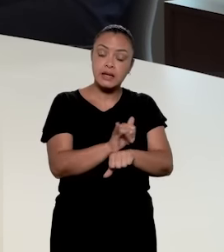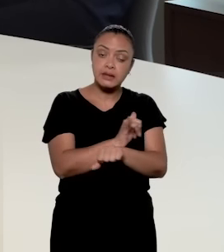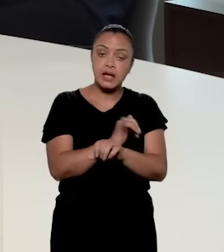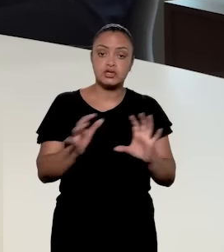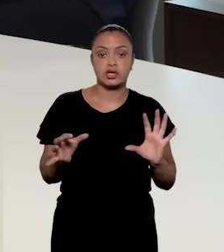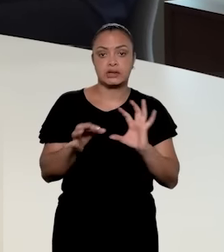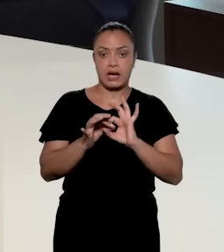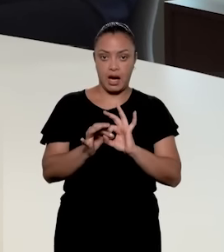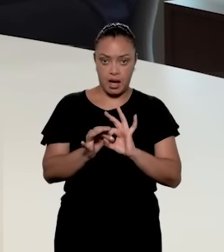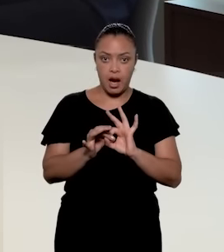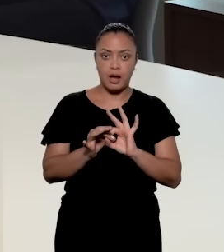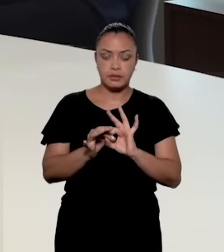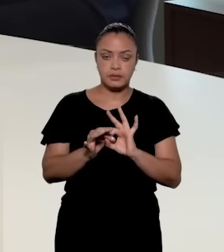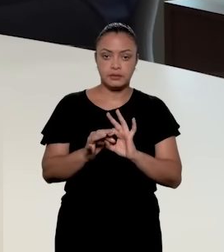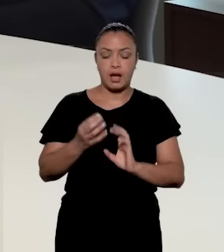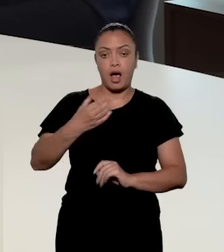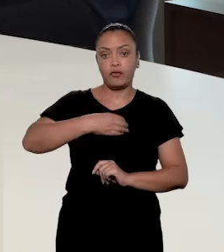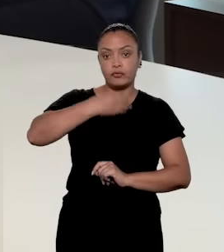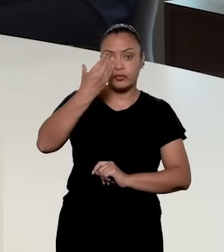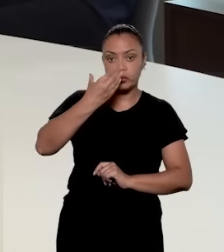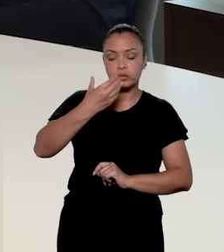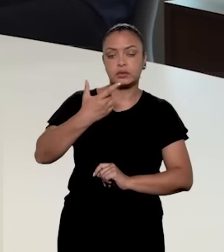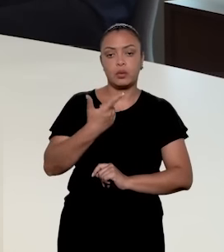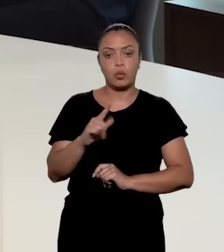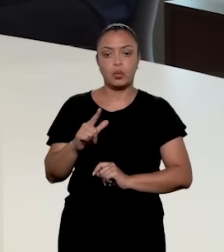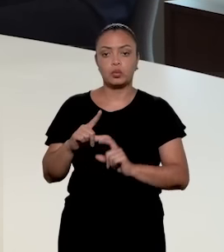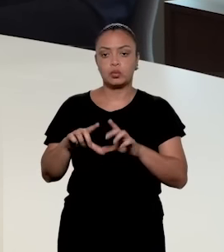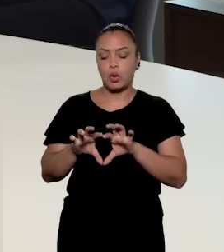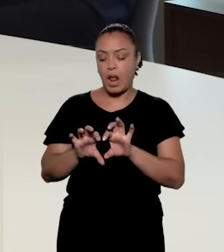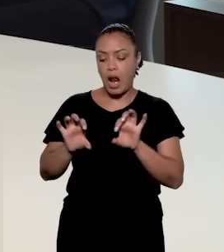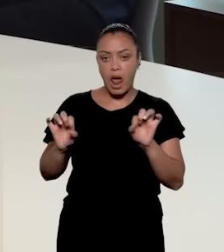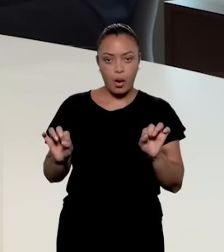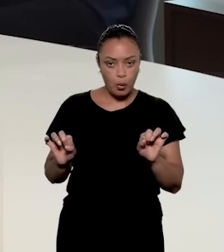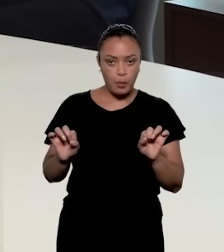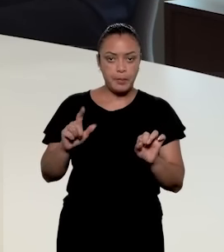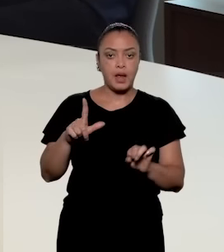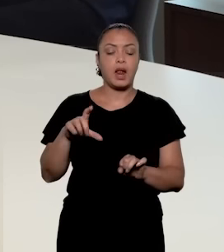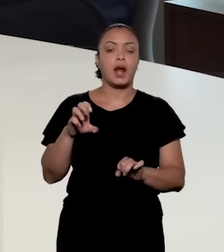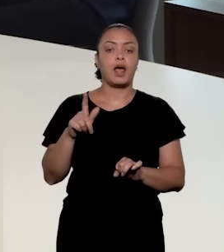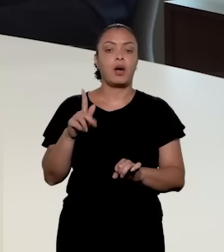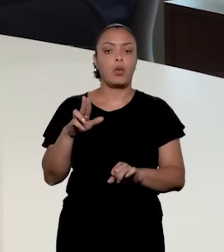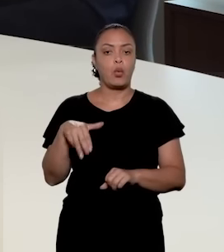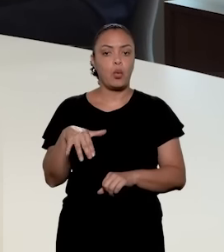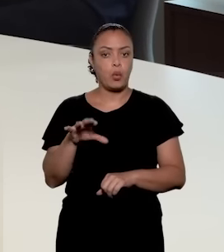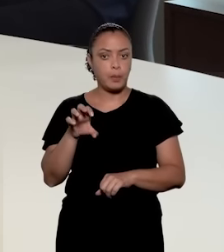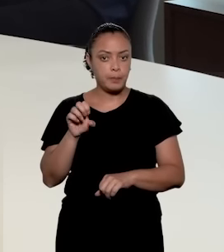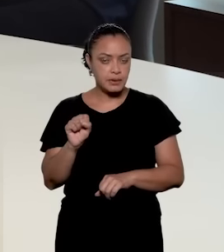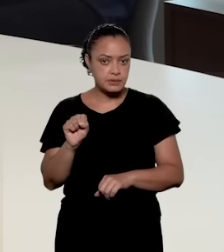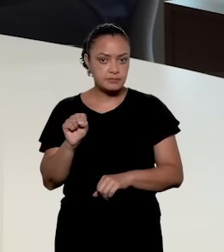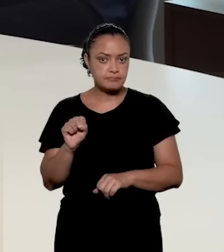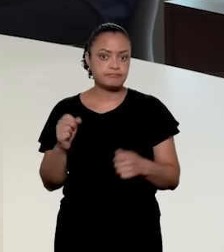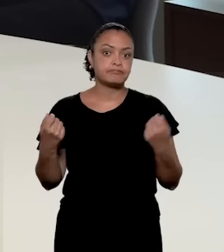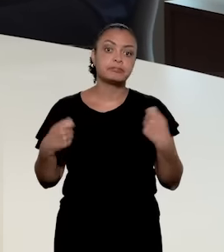Uma estratégia integrada, não é? Frutas e legumes, por exemplo, que nós temos uma produção extraordinária de pequeno produtor, particularmente,